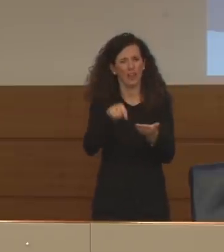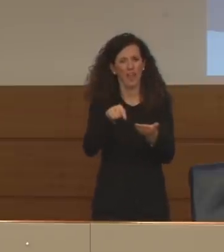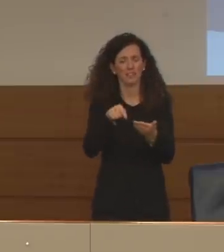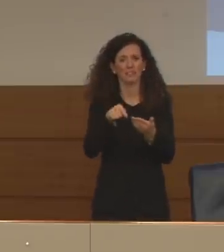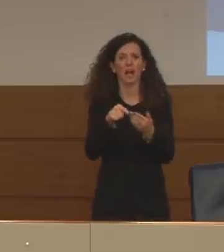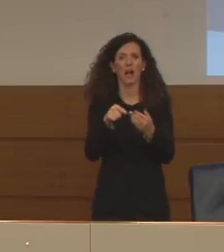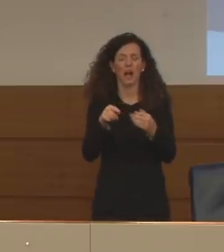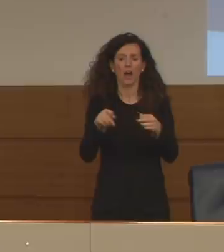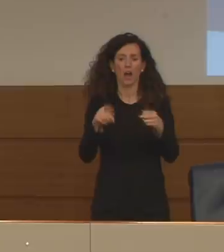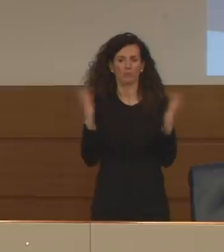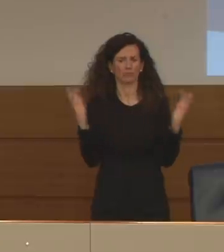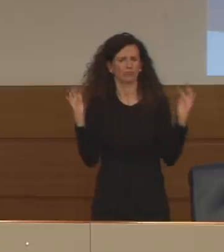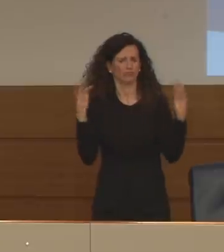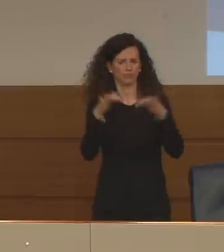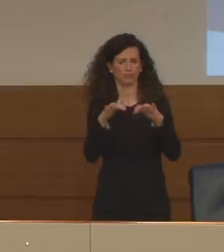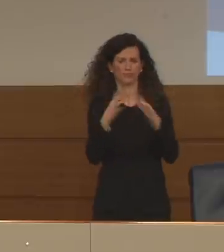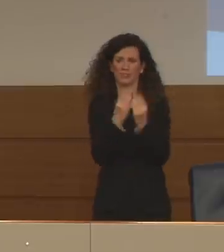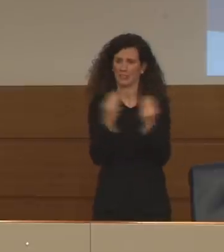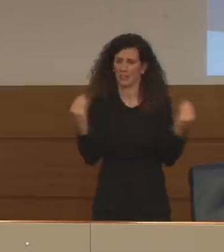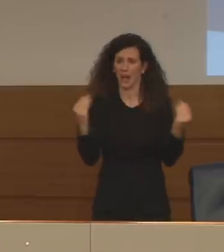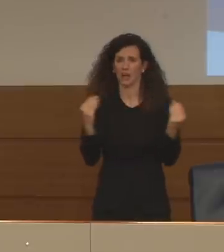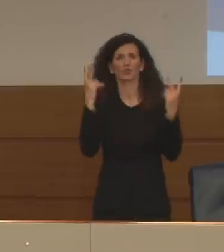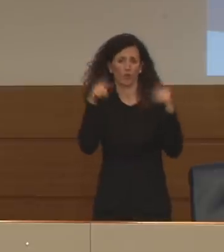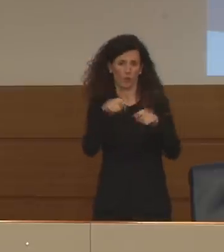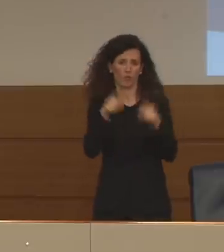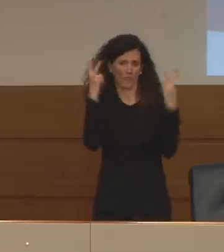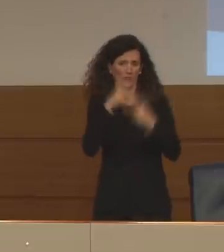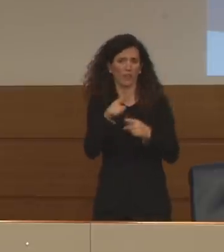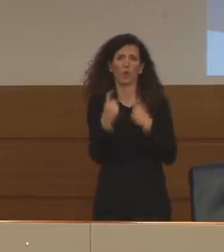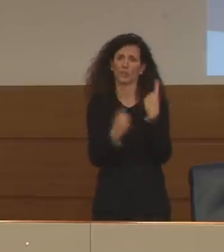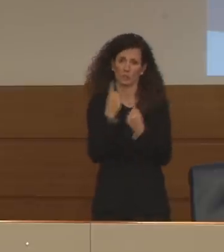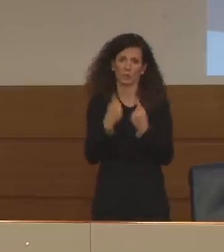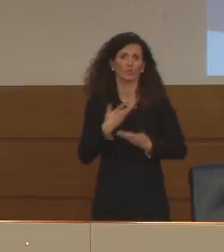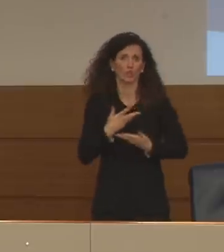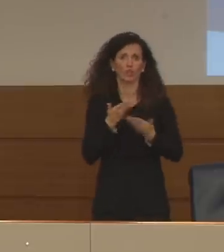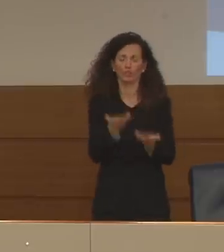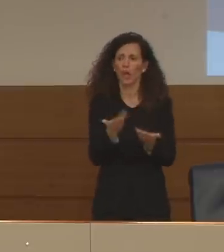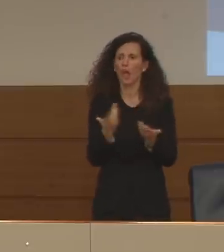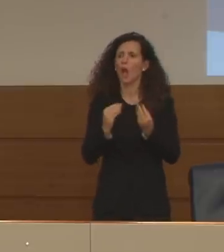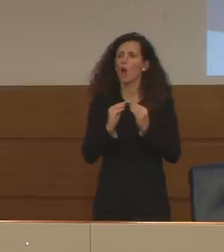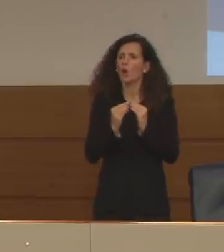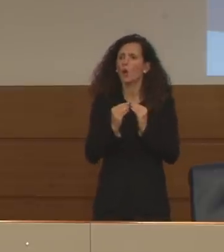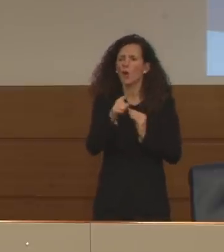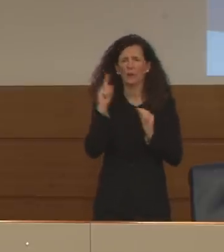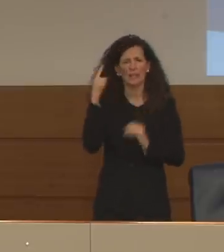purtroppo è una realtà e quindi viene anche difficile mantenere anche semplicemente le distanze di sicurezza.